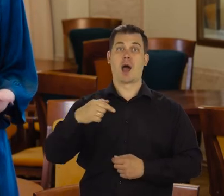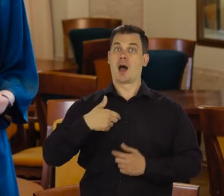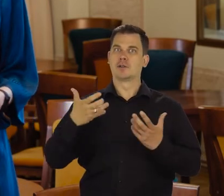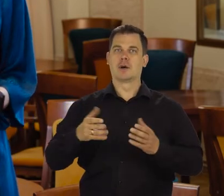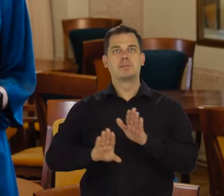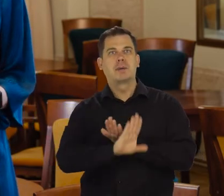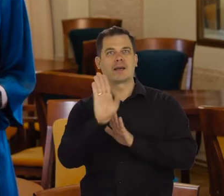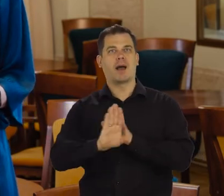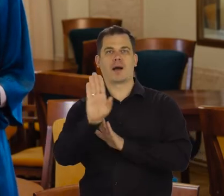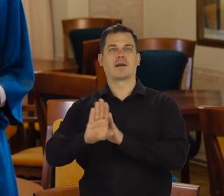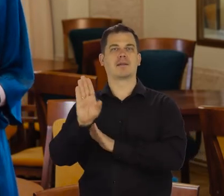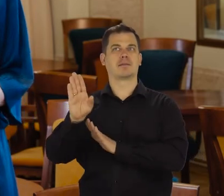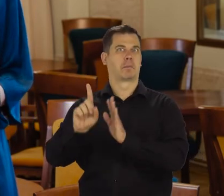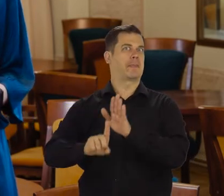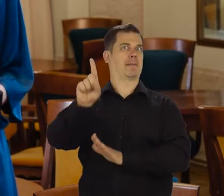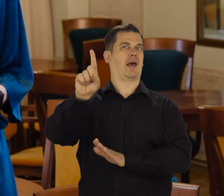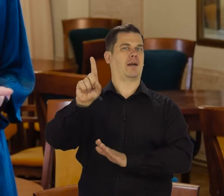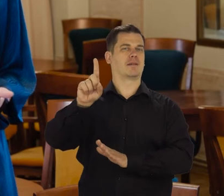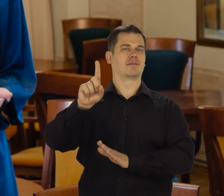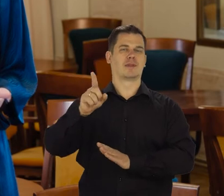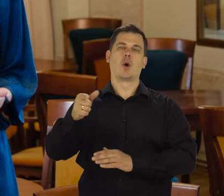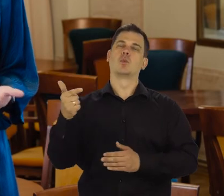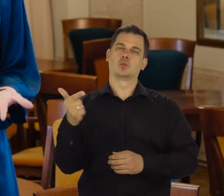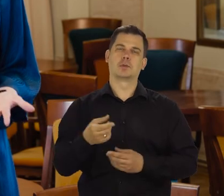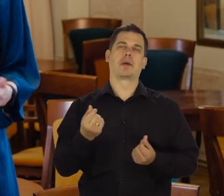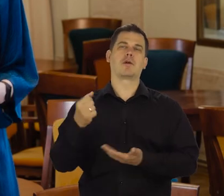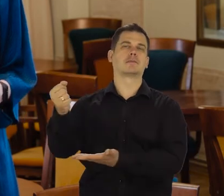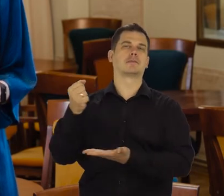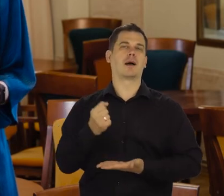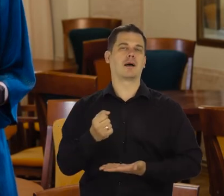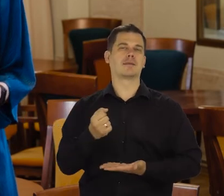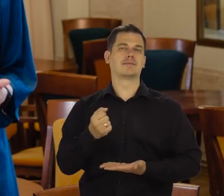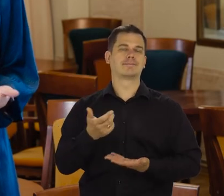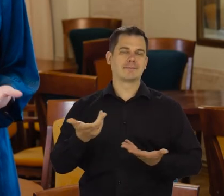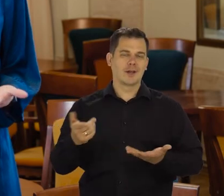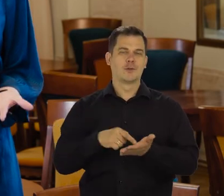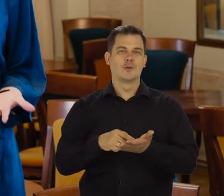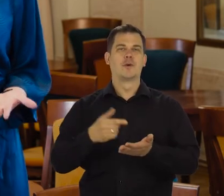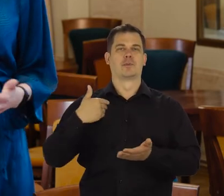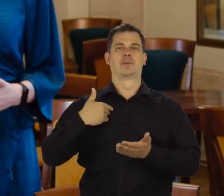Ale żeby realizować te spektakle, te premiery, musiał też pozyskiwać na nie pieniądze